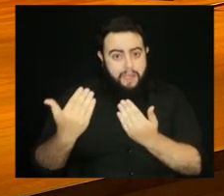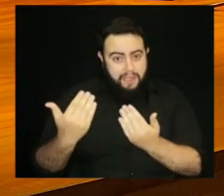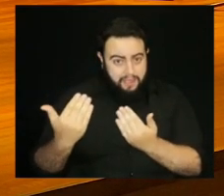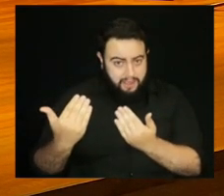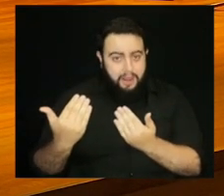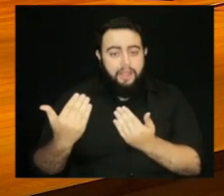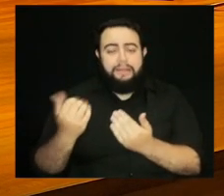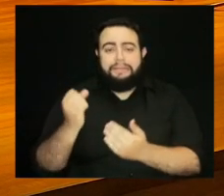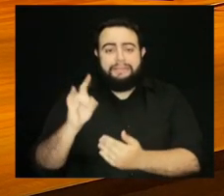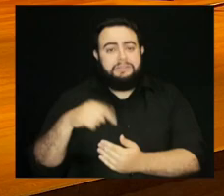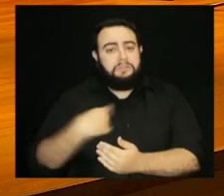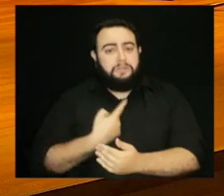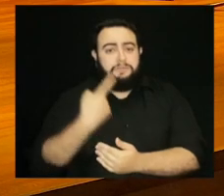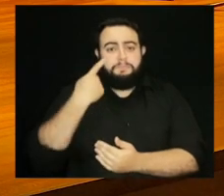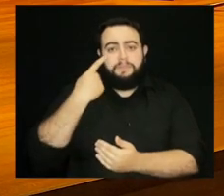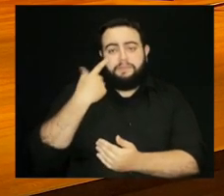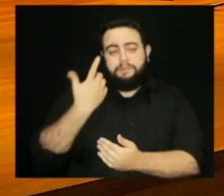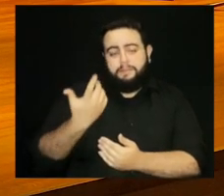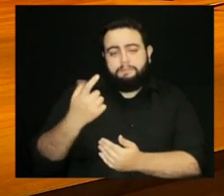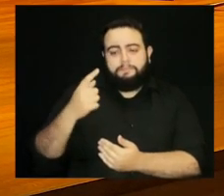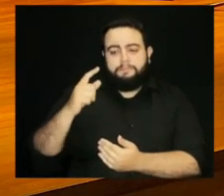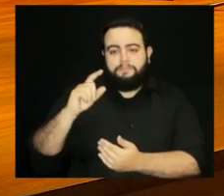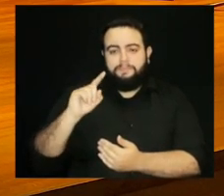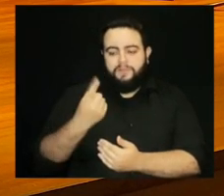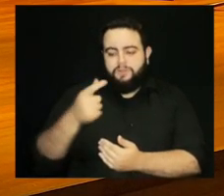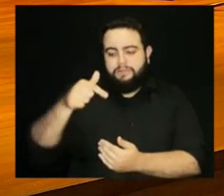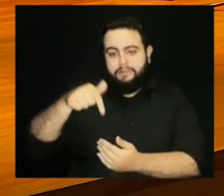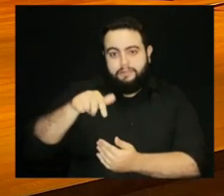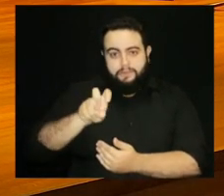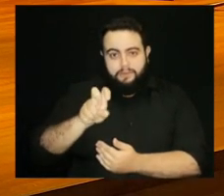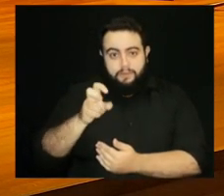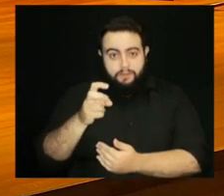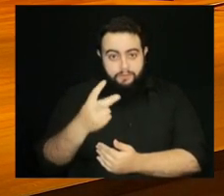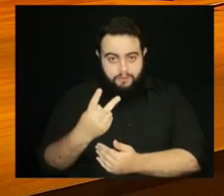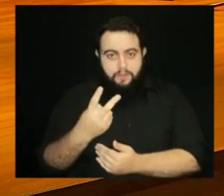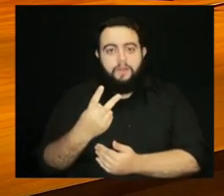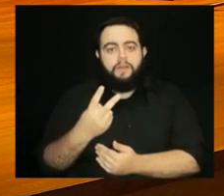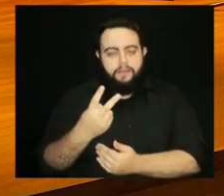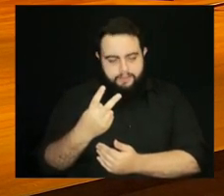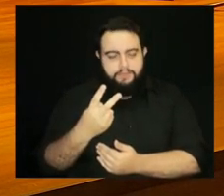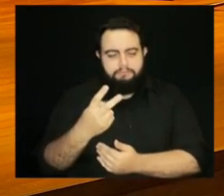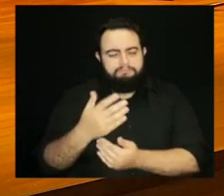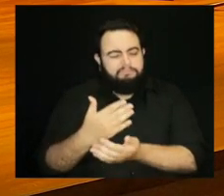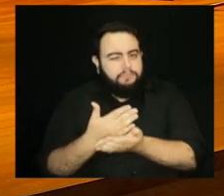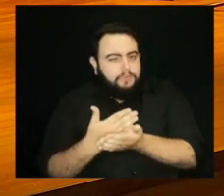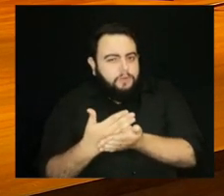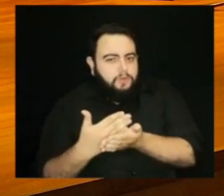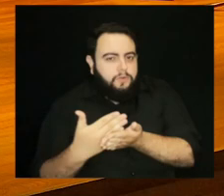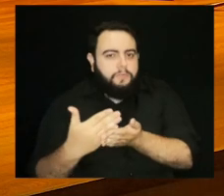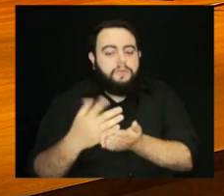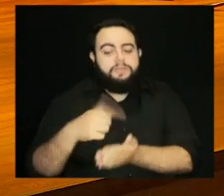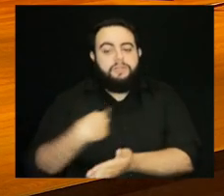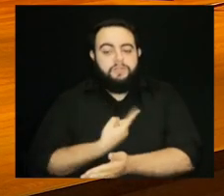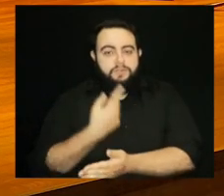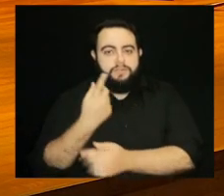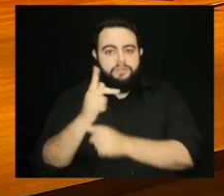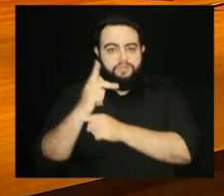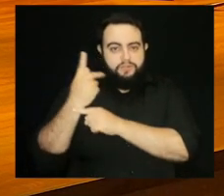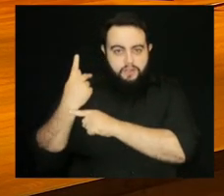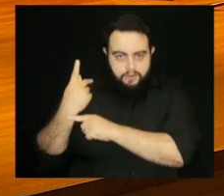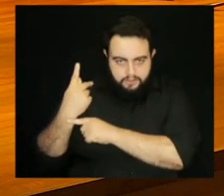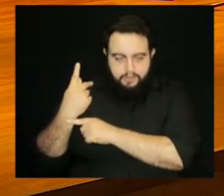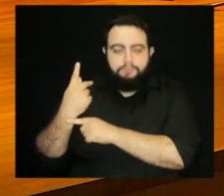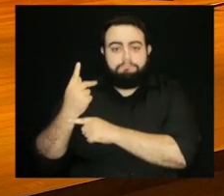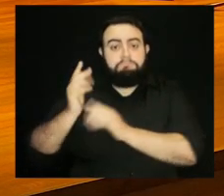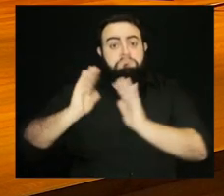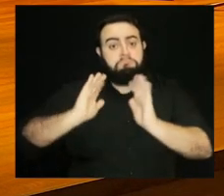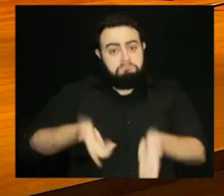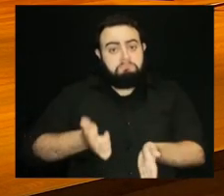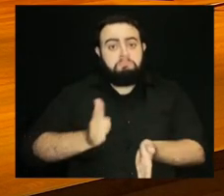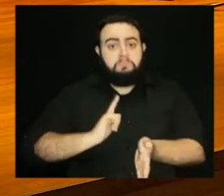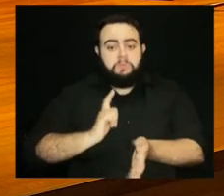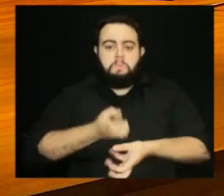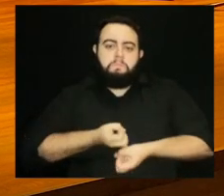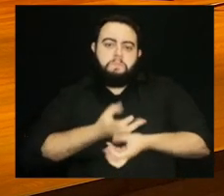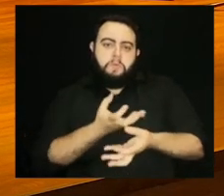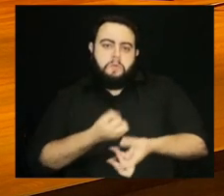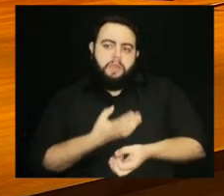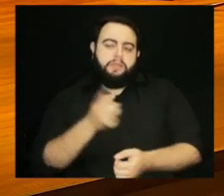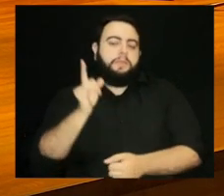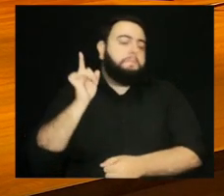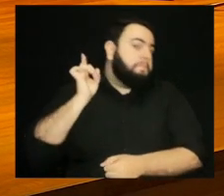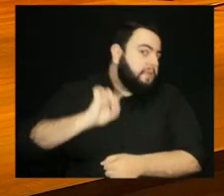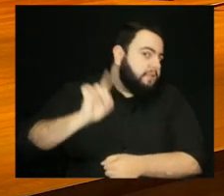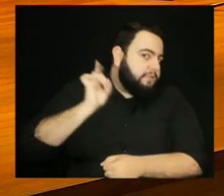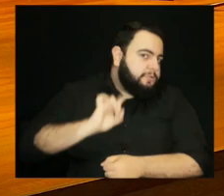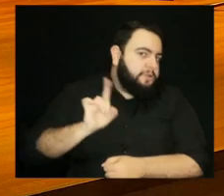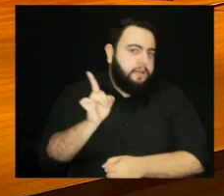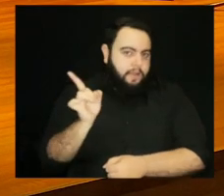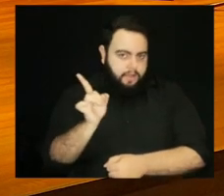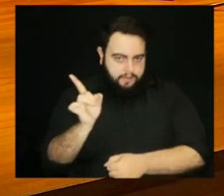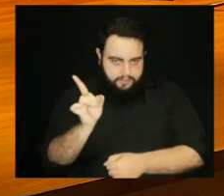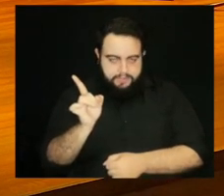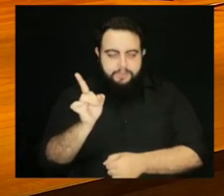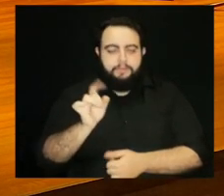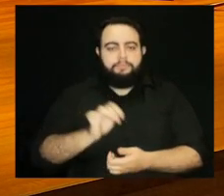em 1752, quando começa a nossa história, já tinha poeta em Minas Gerais né, o Bach já tinha